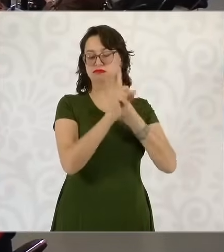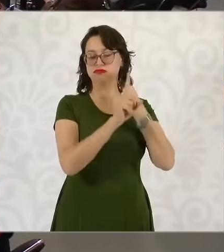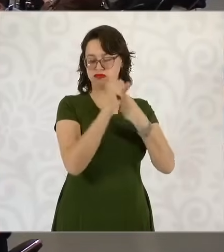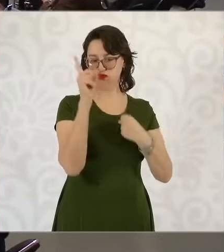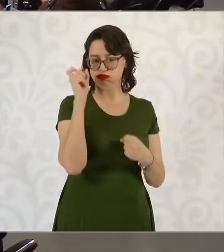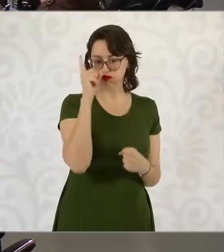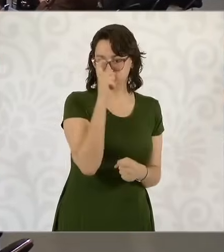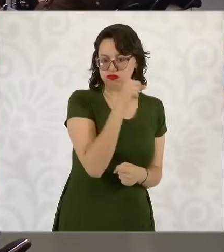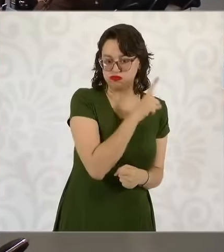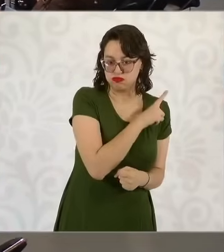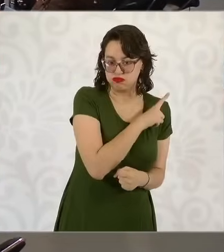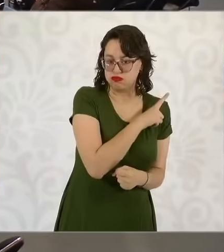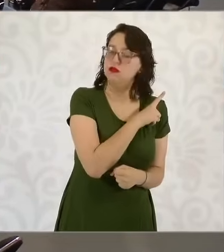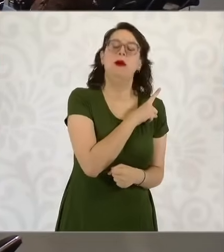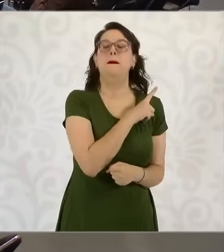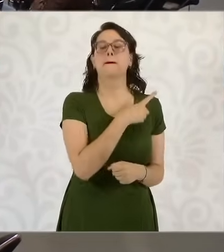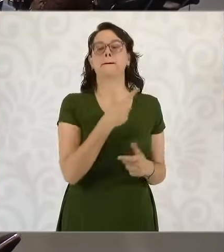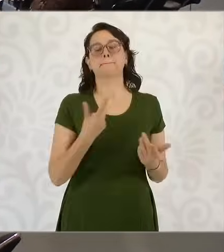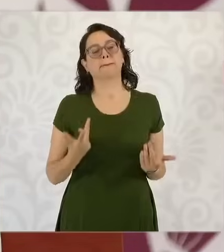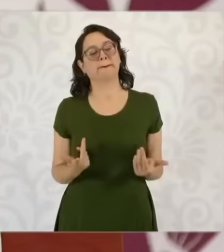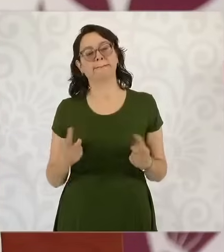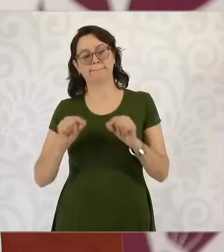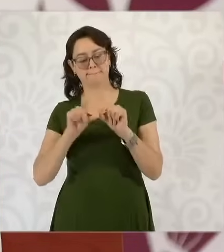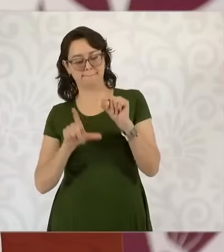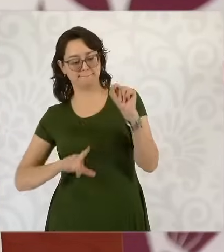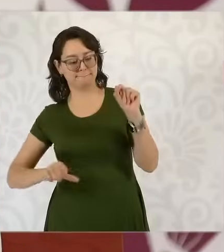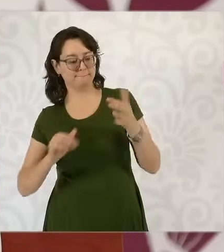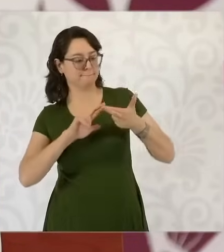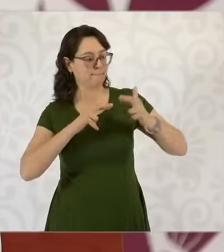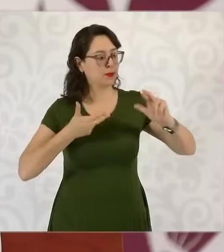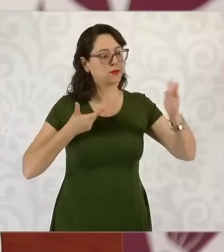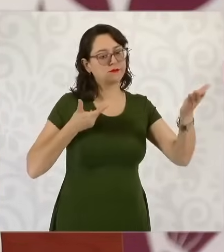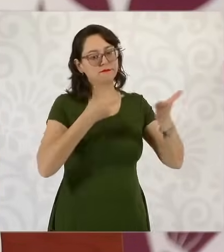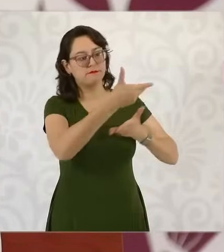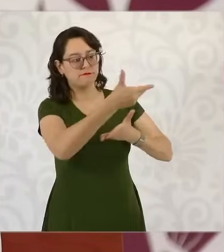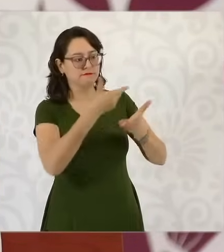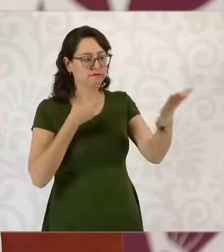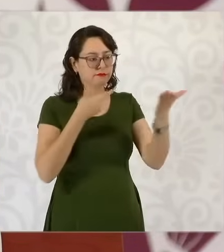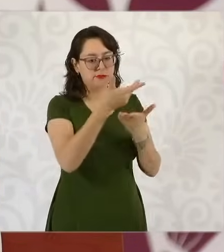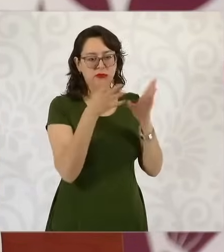en la relación con México pues lo estamos estudiando con detalle ¿qué